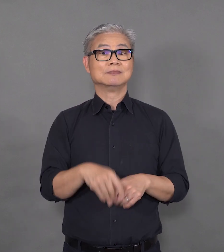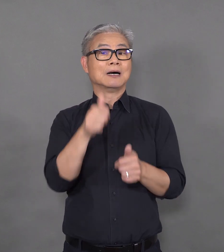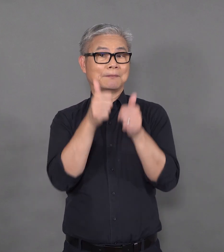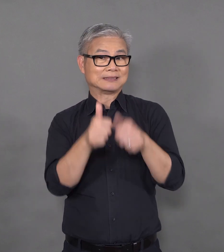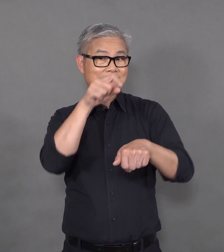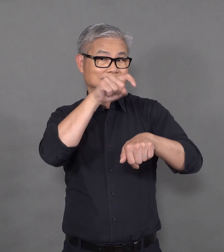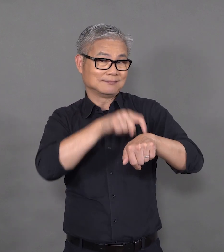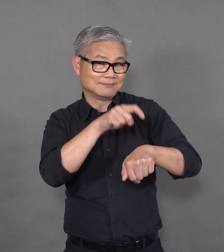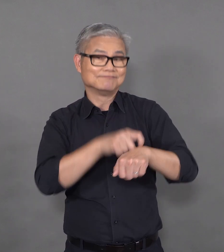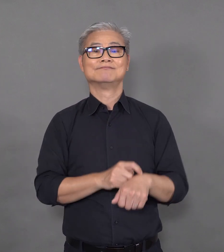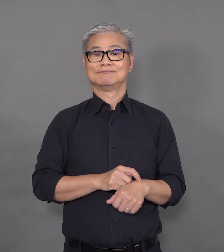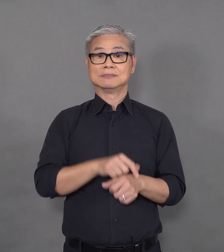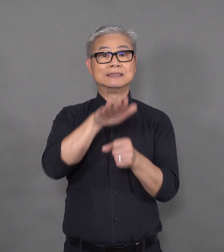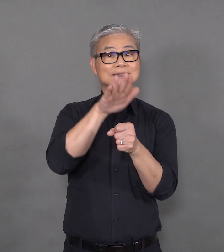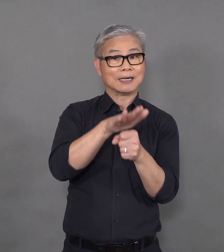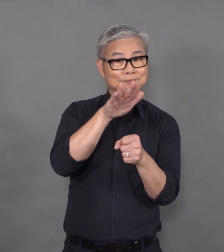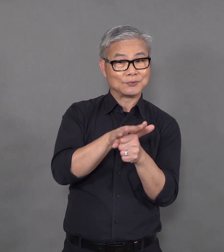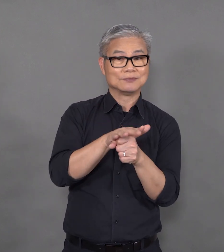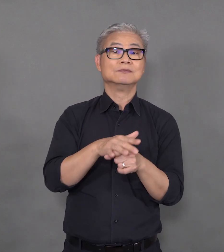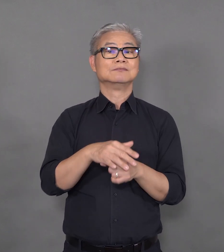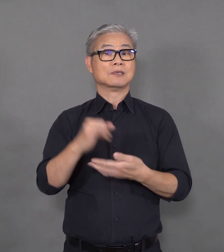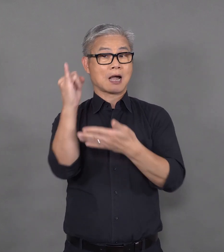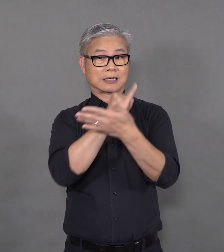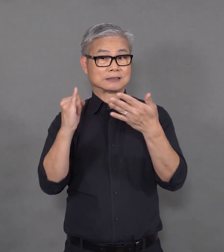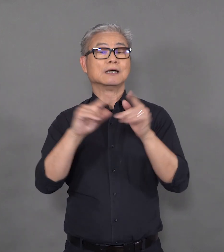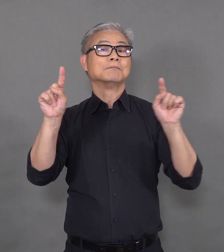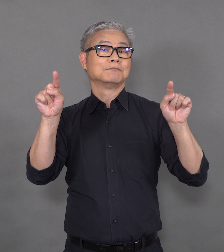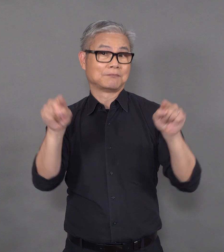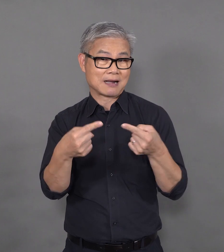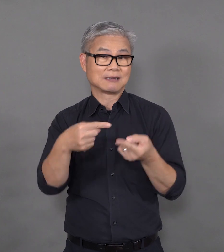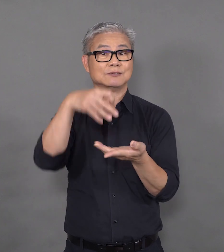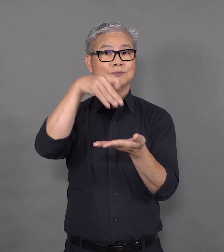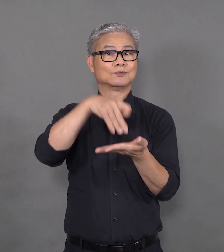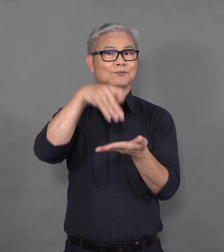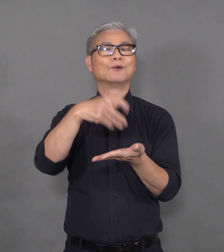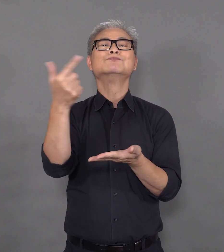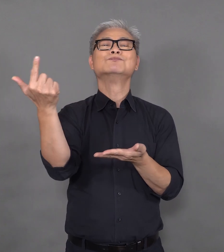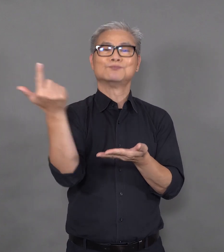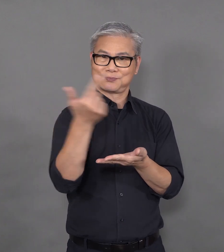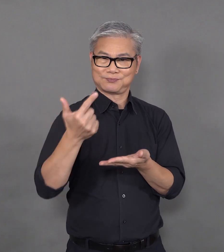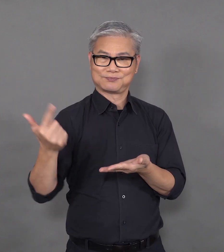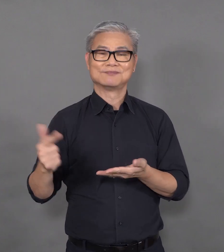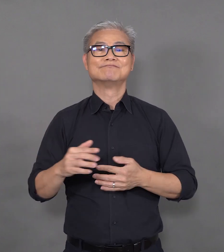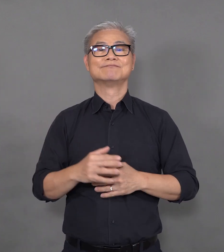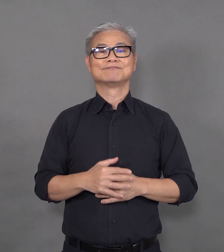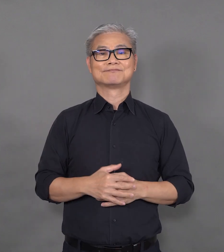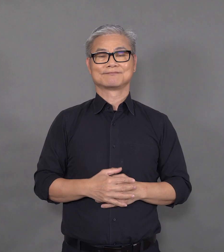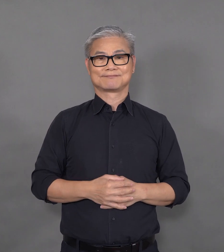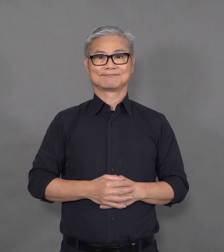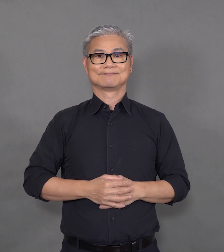比利時和日本本土藝術節